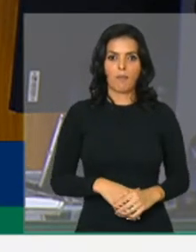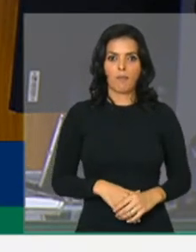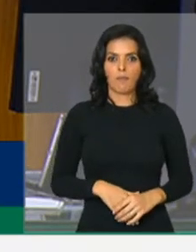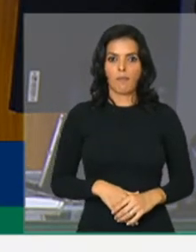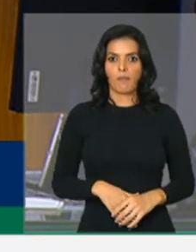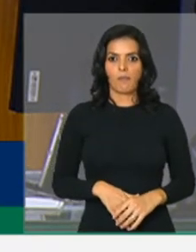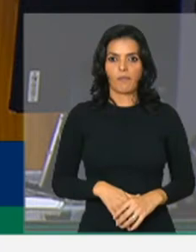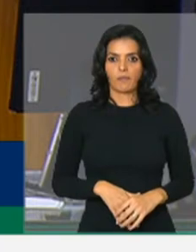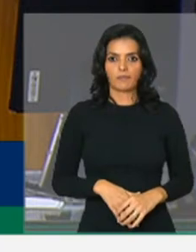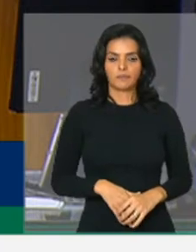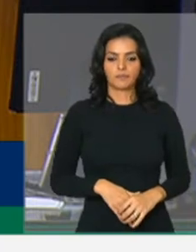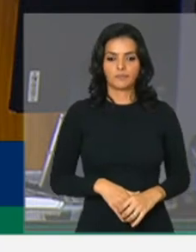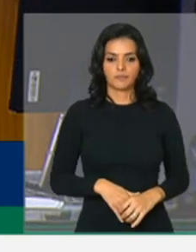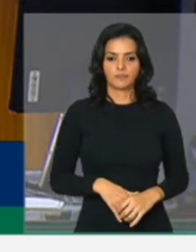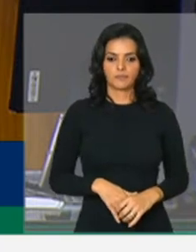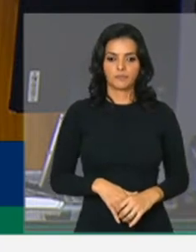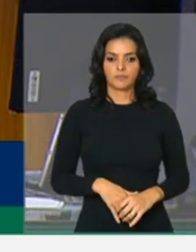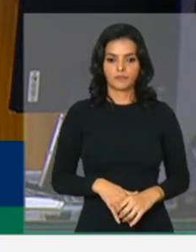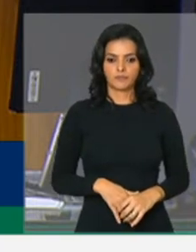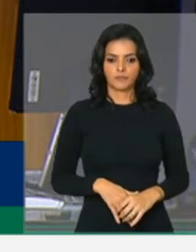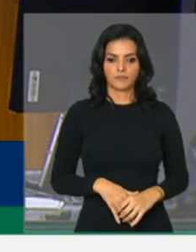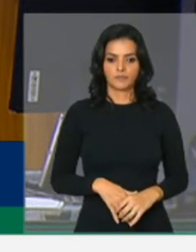ORIENTAÇÃO. -- [DEP. POMPEO DE MATTOS]: PRESIDENTE. TENHO UM DESTAQUE DE PREFERÊNCIA,